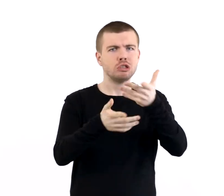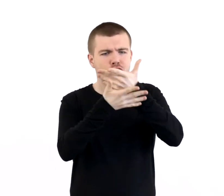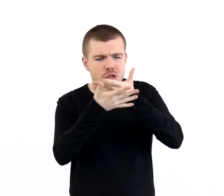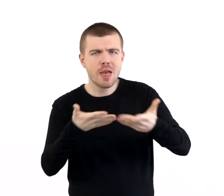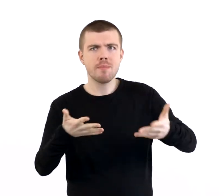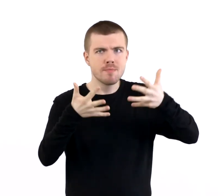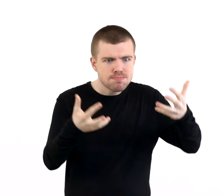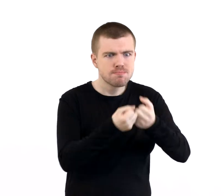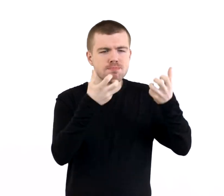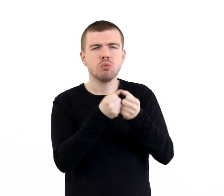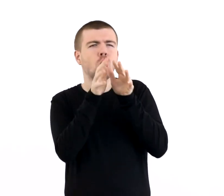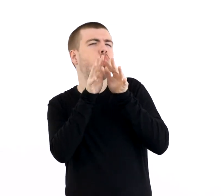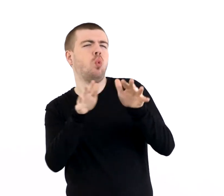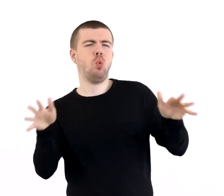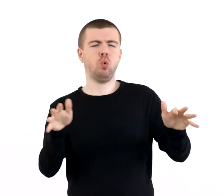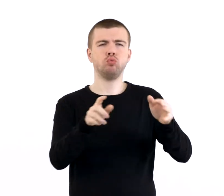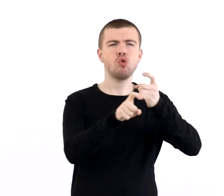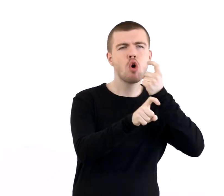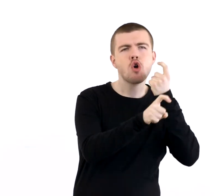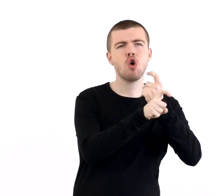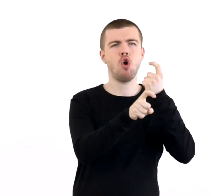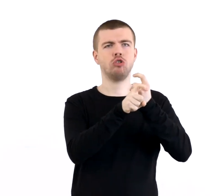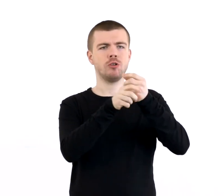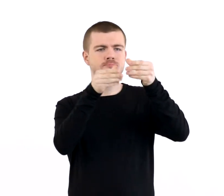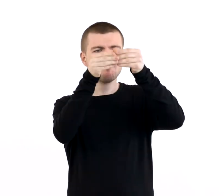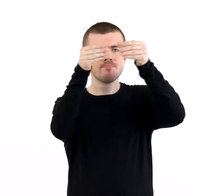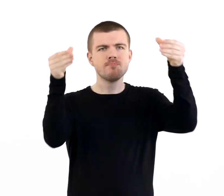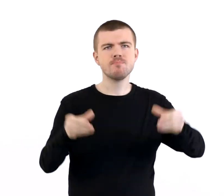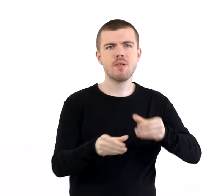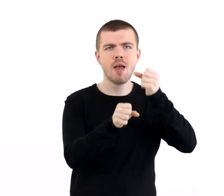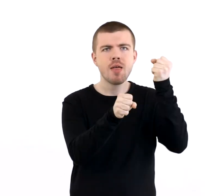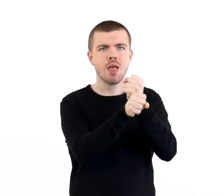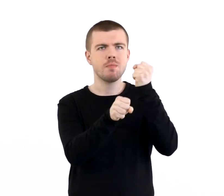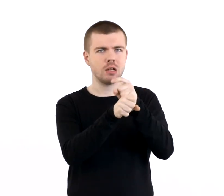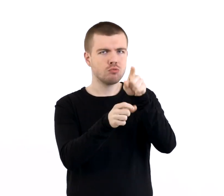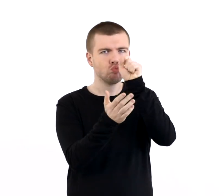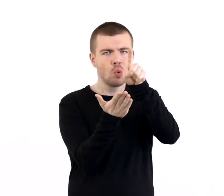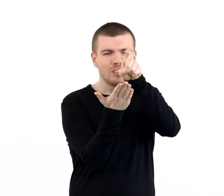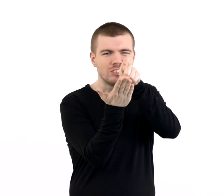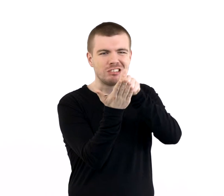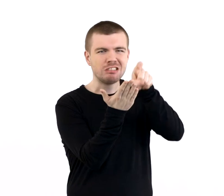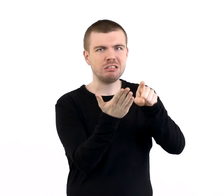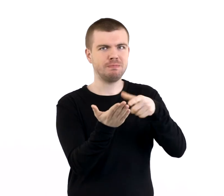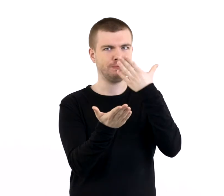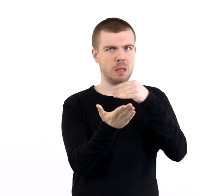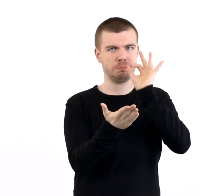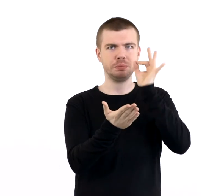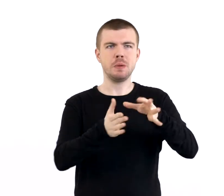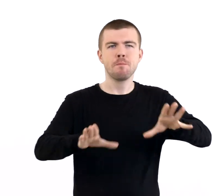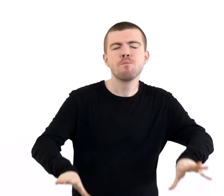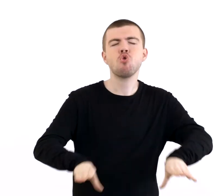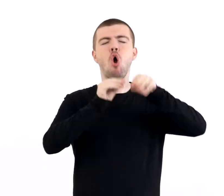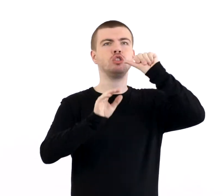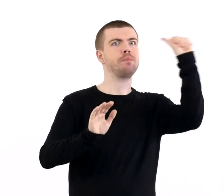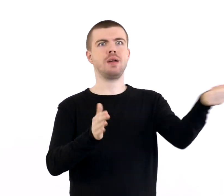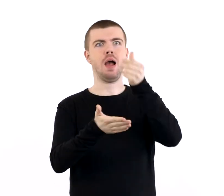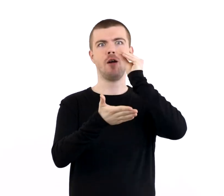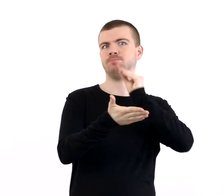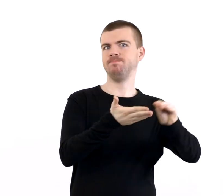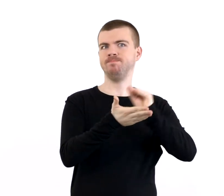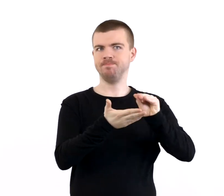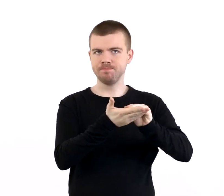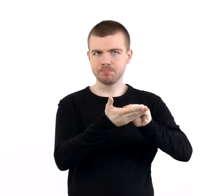Są to liczne kości i płytki kamienne pokryte regularnymi, rytmicznymi nacięciami, które zapewne stanowią początek pisma.